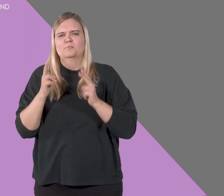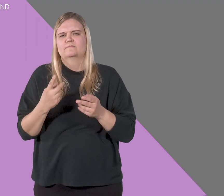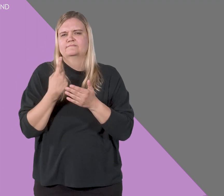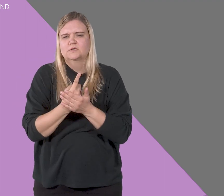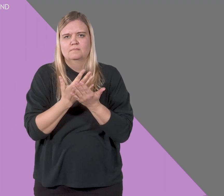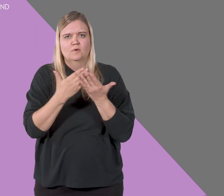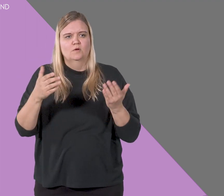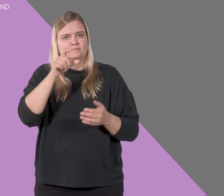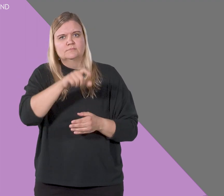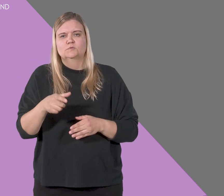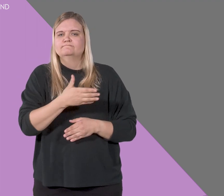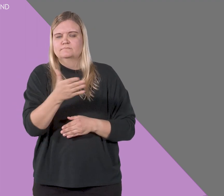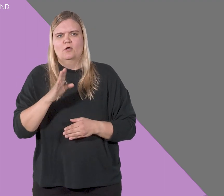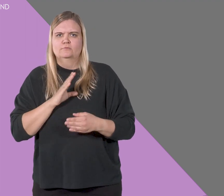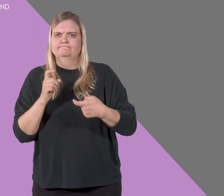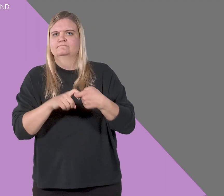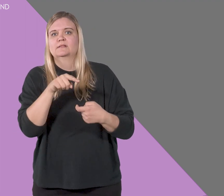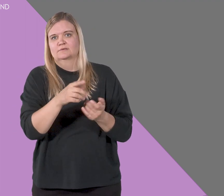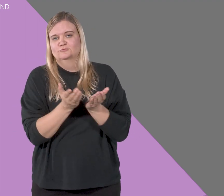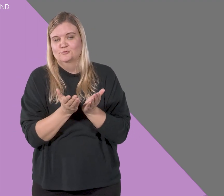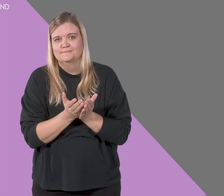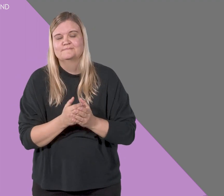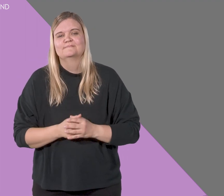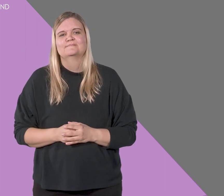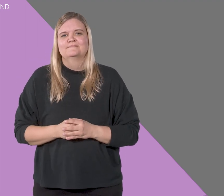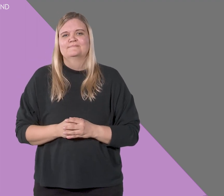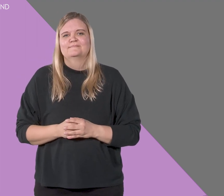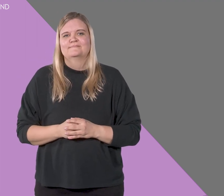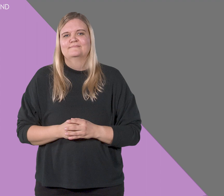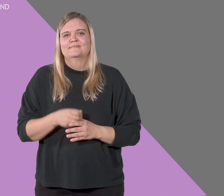vilket betonas särskilt genom dess medlemmars långa historia -